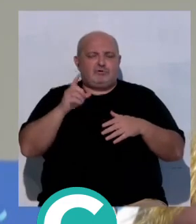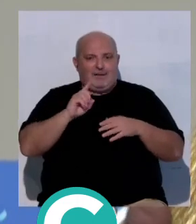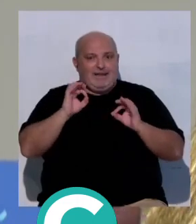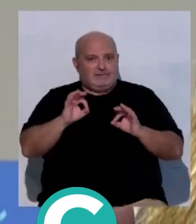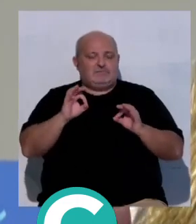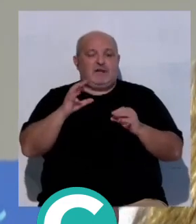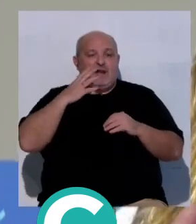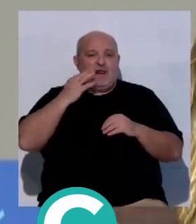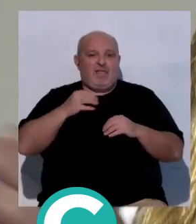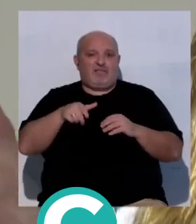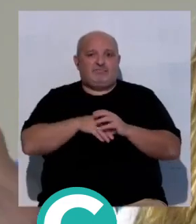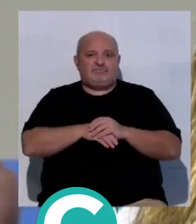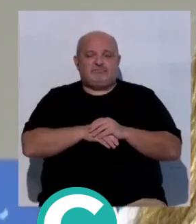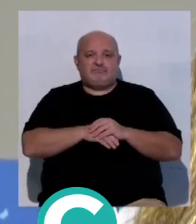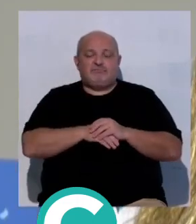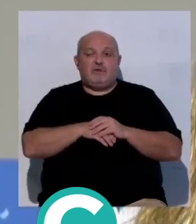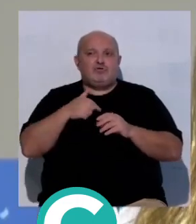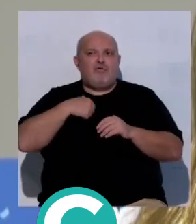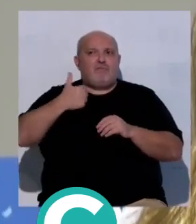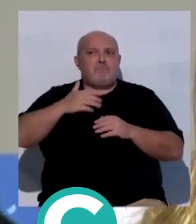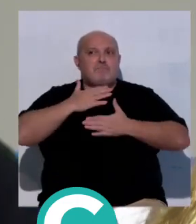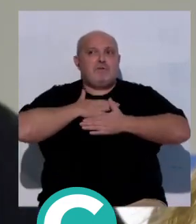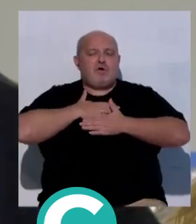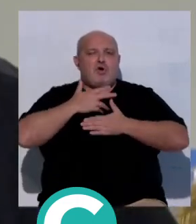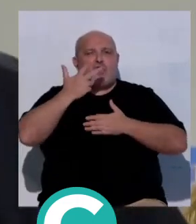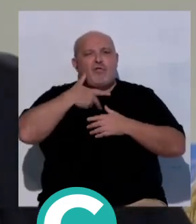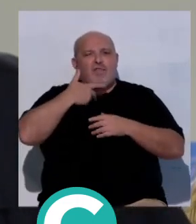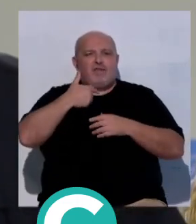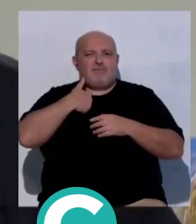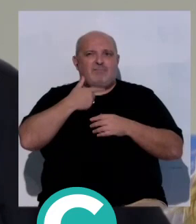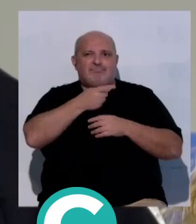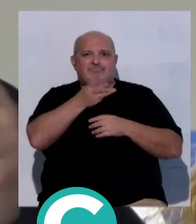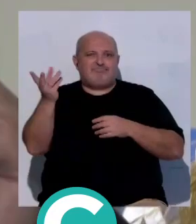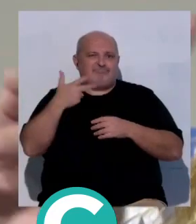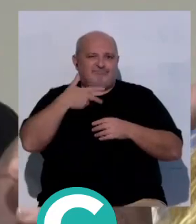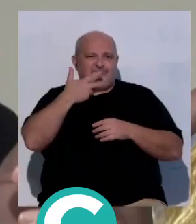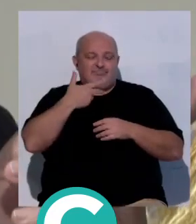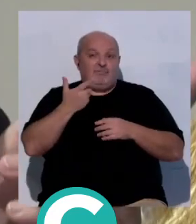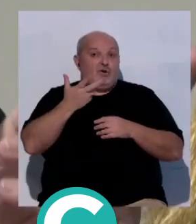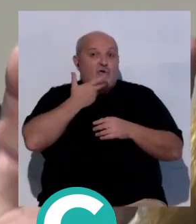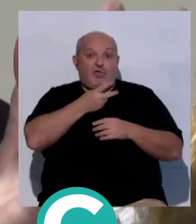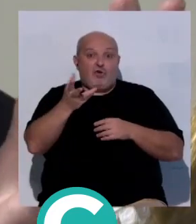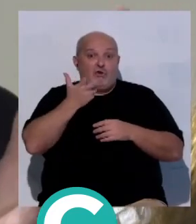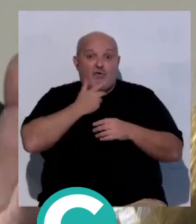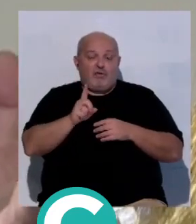es la realidad yo valoro lo mío cuando conozco lo de los demás si no conozco demás no puedo valorar